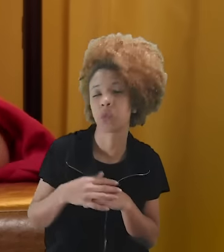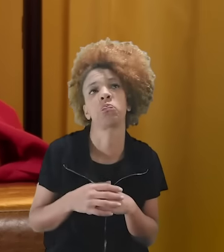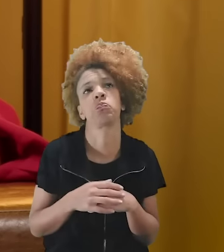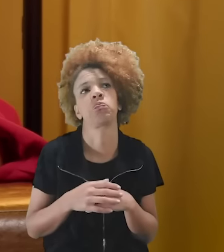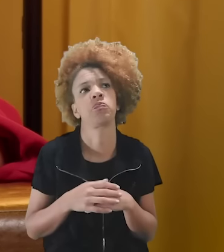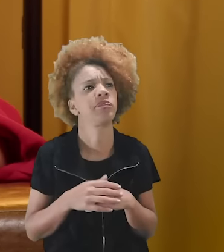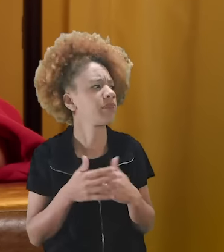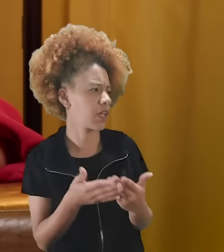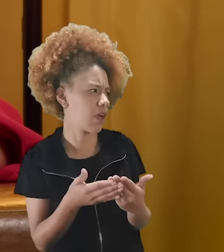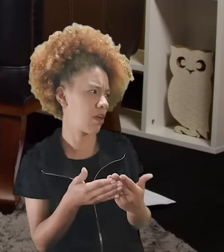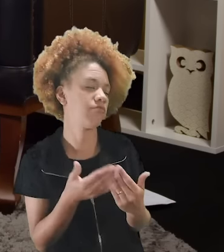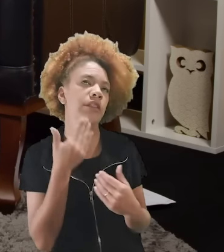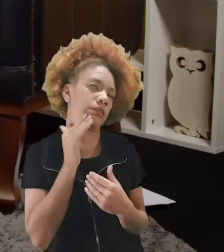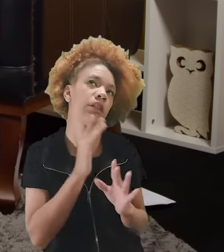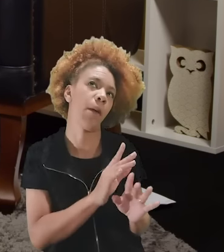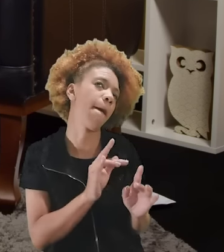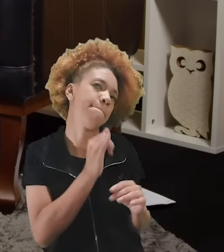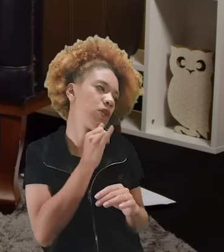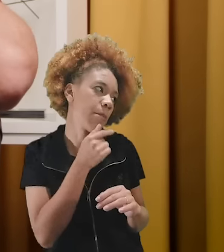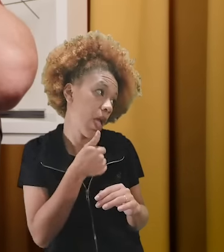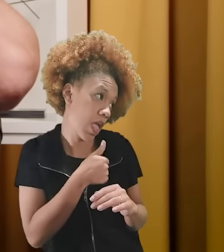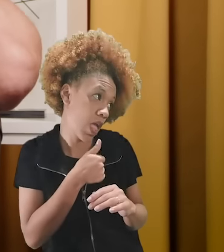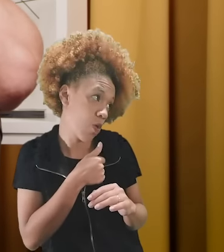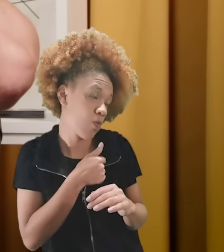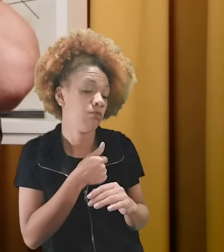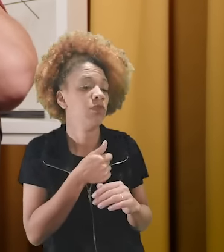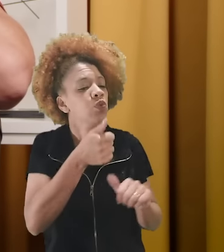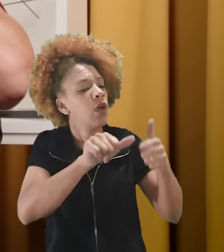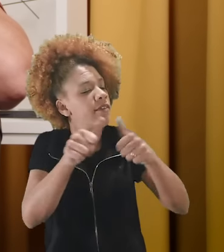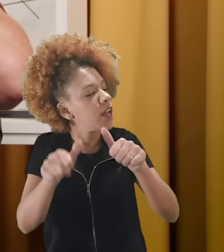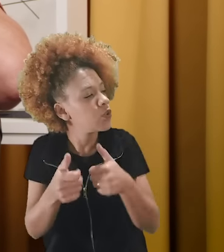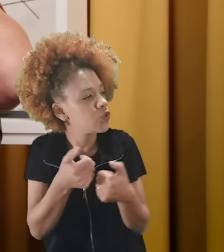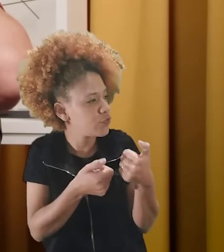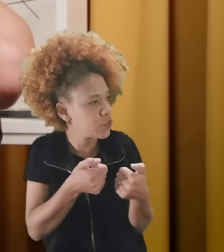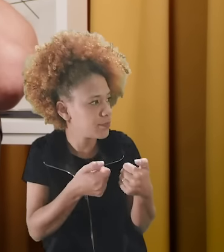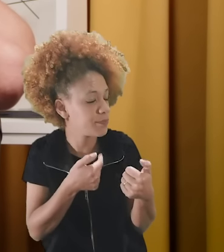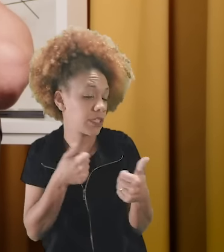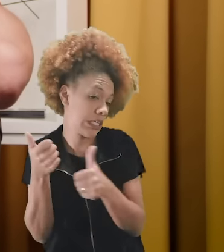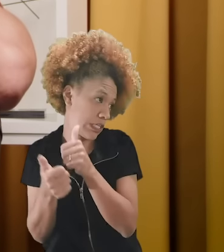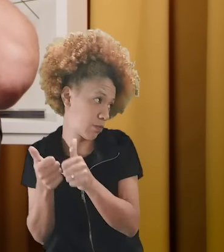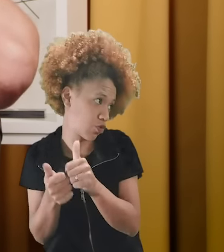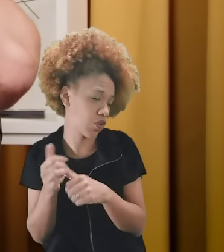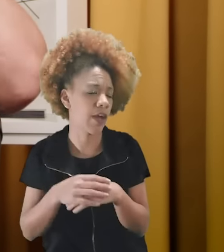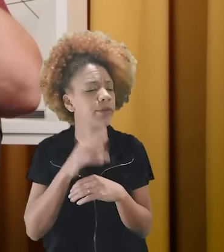e Ah você tá entendendo isso por exemplo eu sou eu sou um entusiasta de videogame de esports aí eu tô